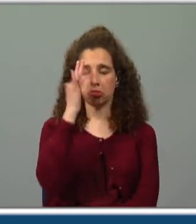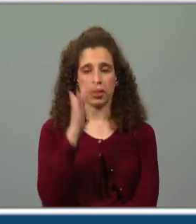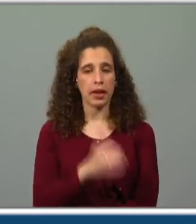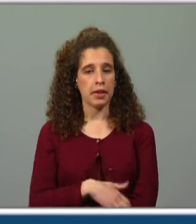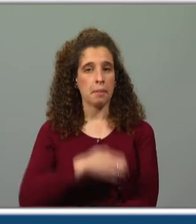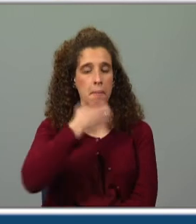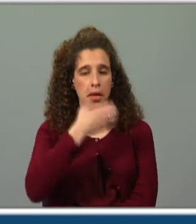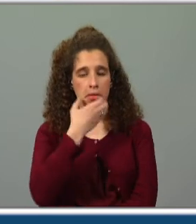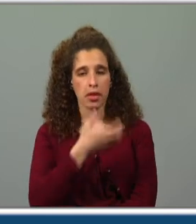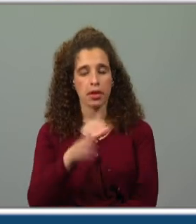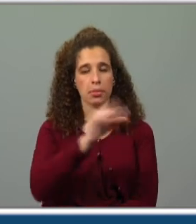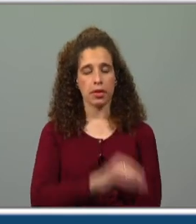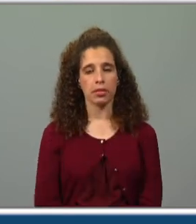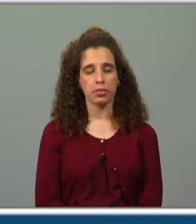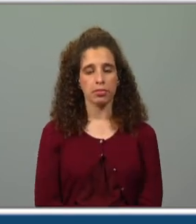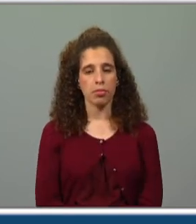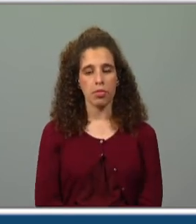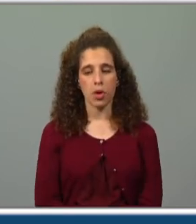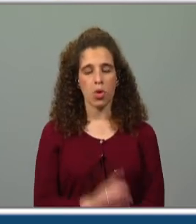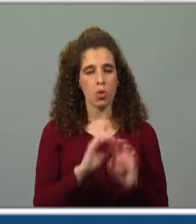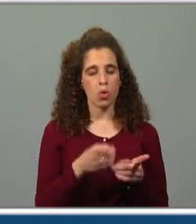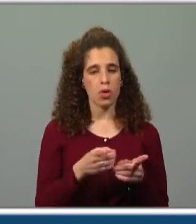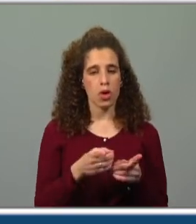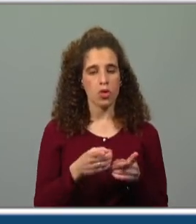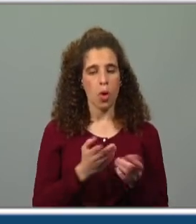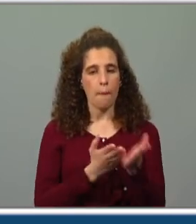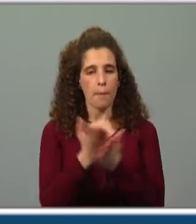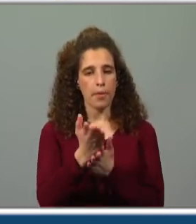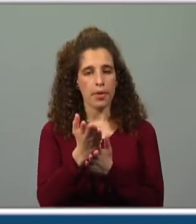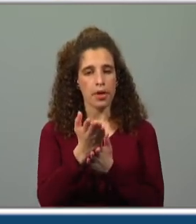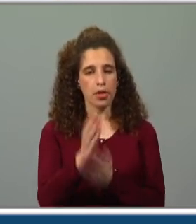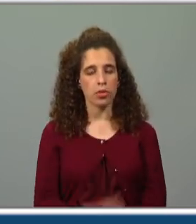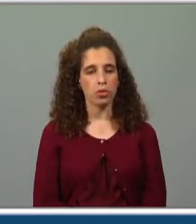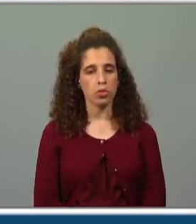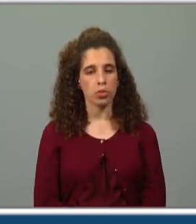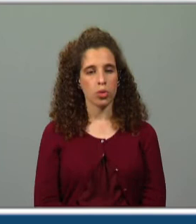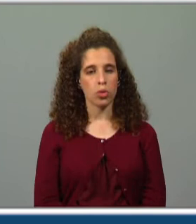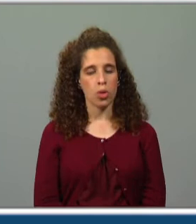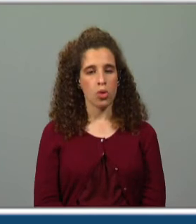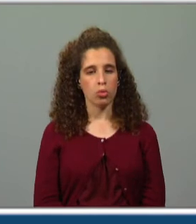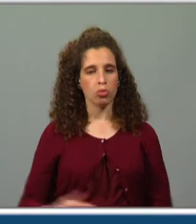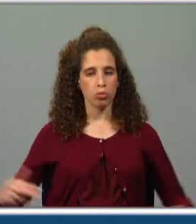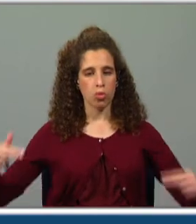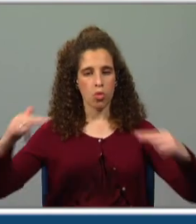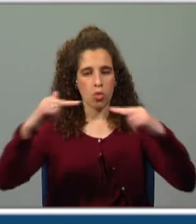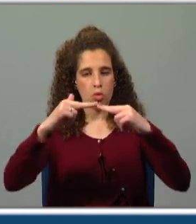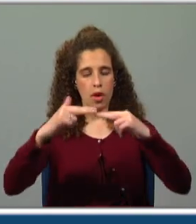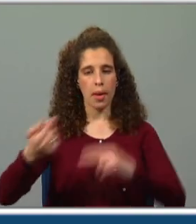e tínhamos o que um início ou passagem do Aqueduto e mais atrás seja não 我們有一個多麼好的開始或段落渡槽和更遠的地方不是